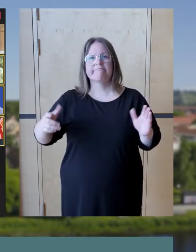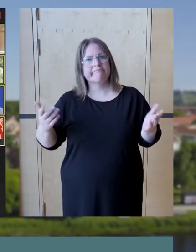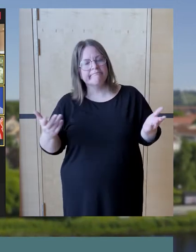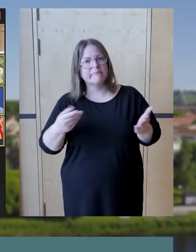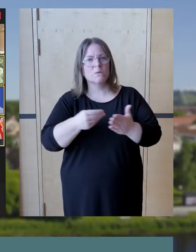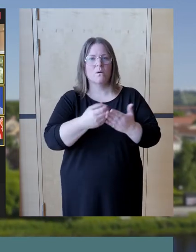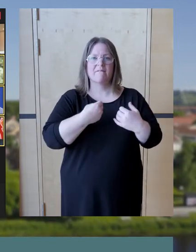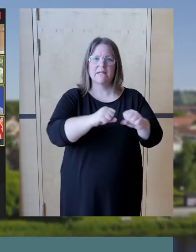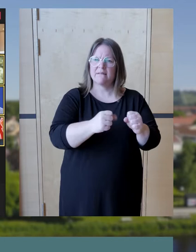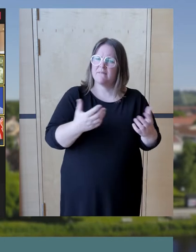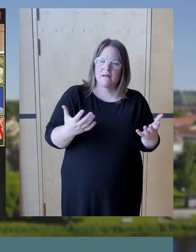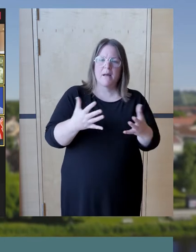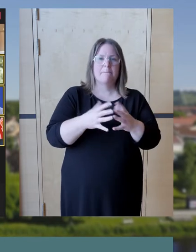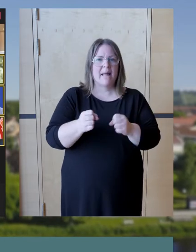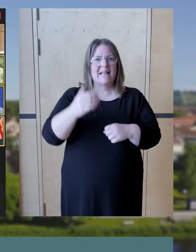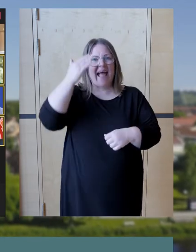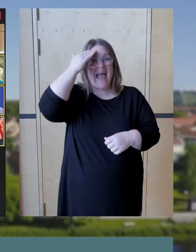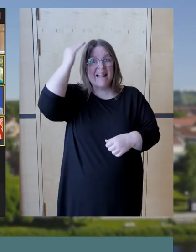Alltså de äldre och deras behov som avgör